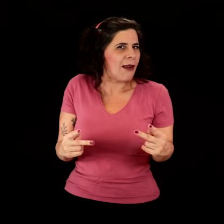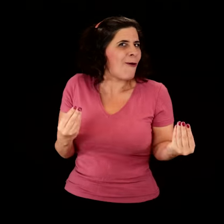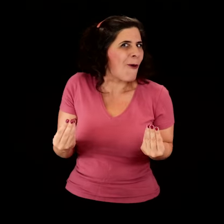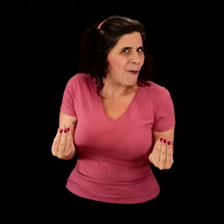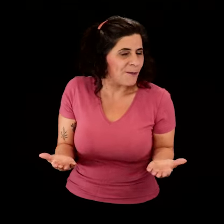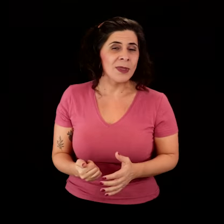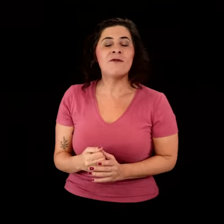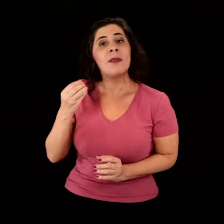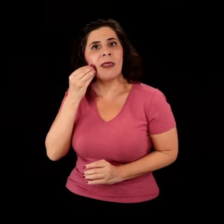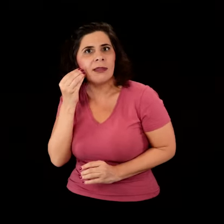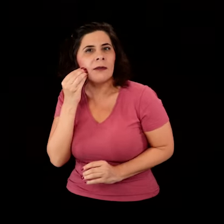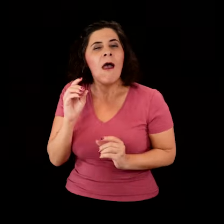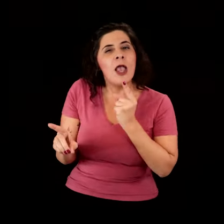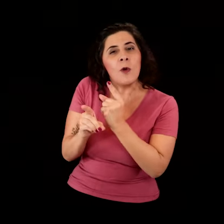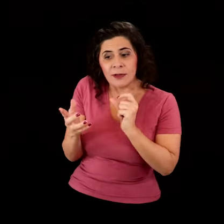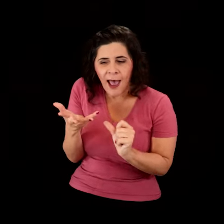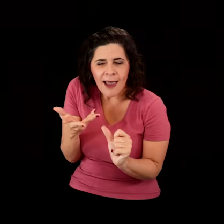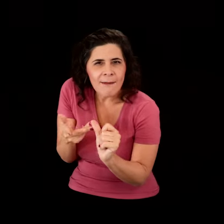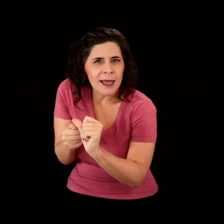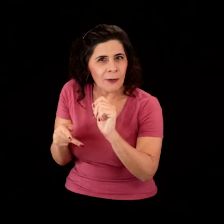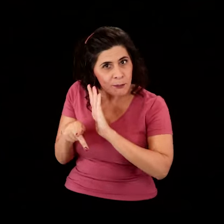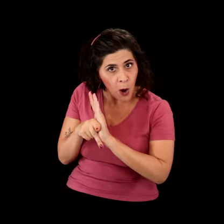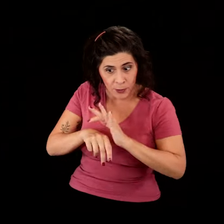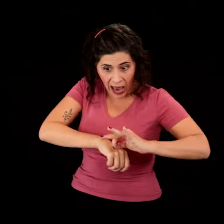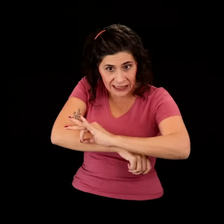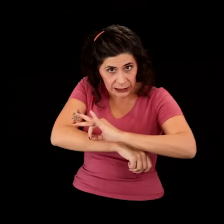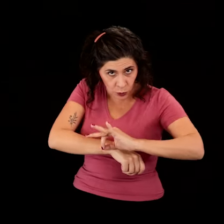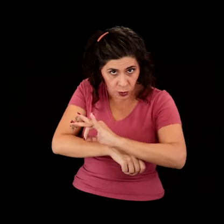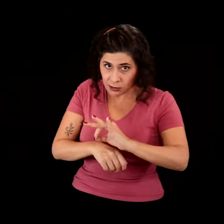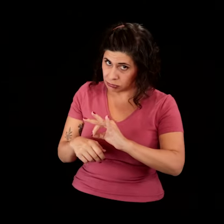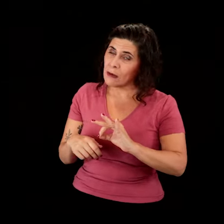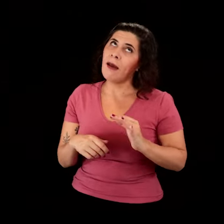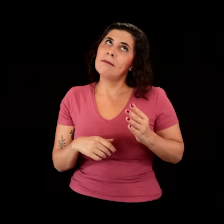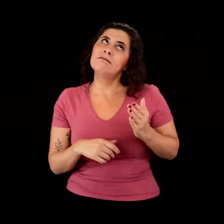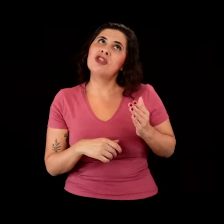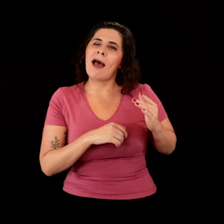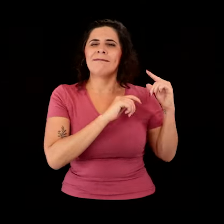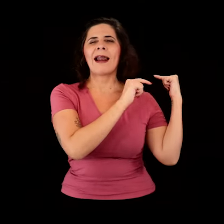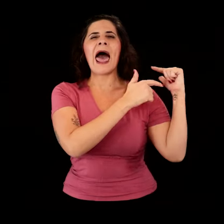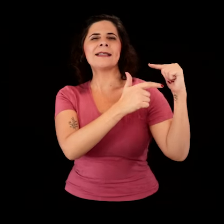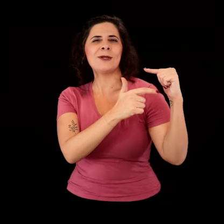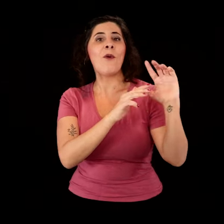Fomos encontrando elementos que são clássicos da arquitetura e alguns são mais particulares da arquitetura do Artacho